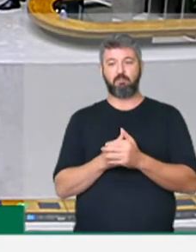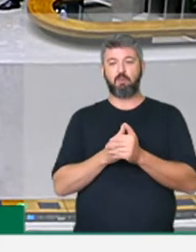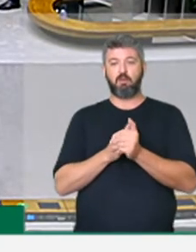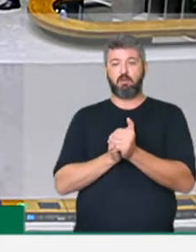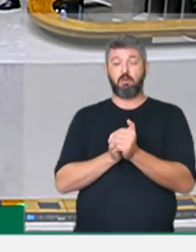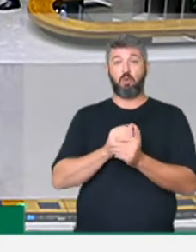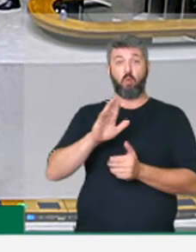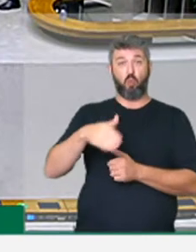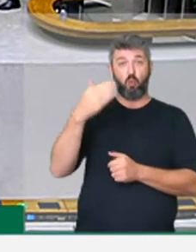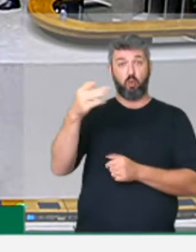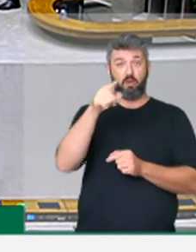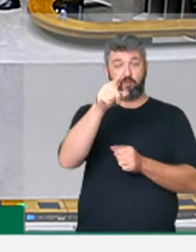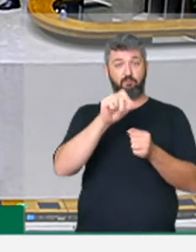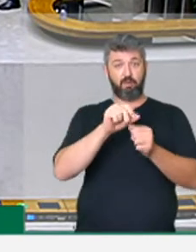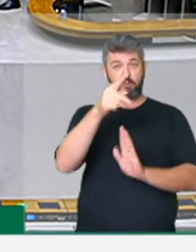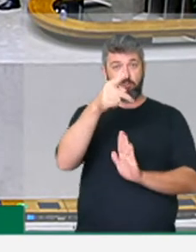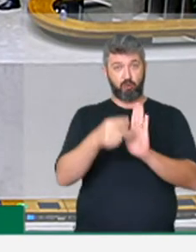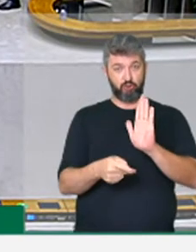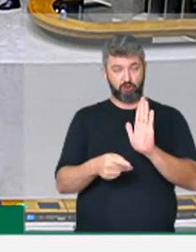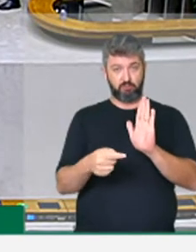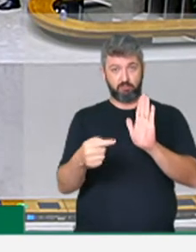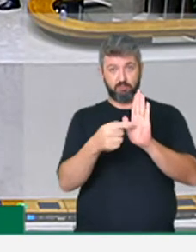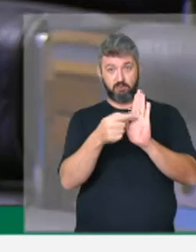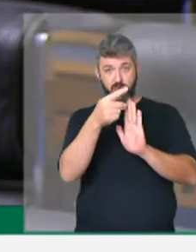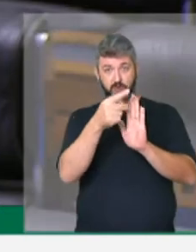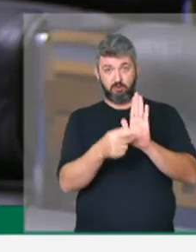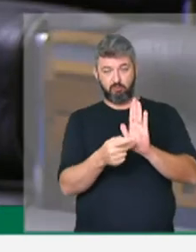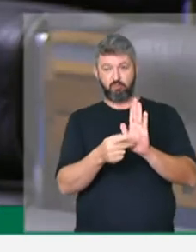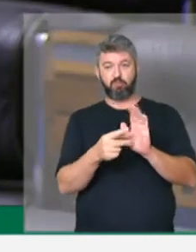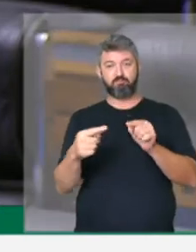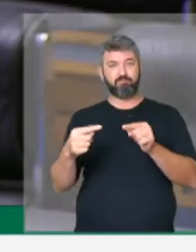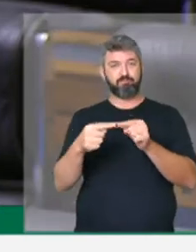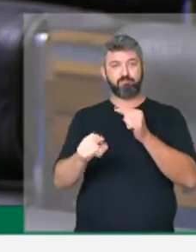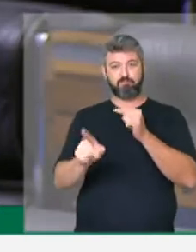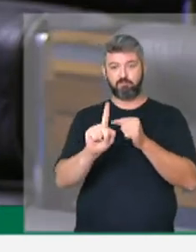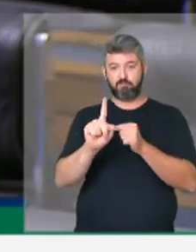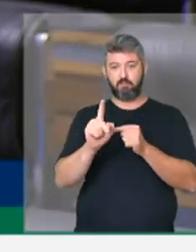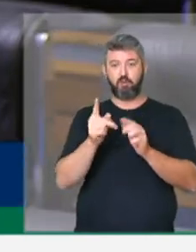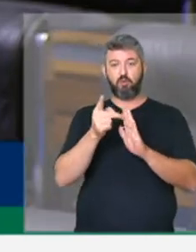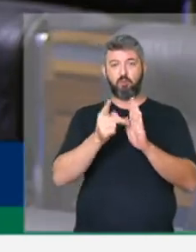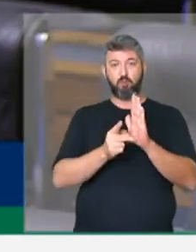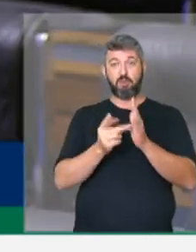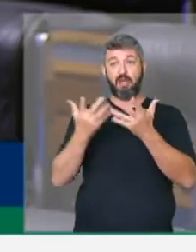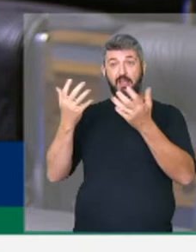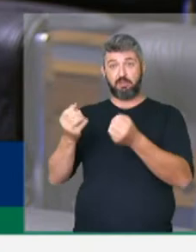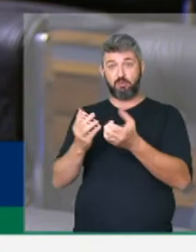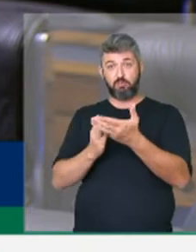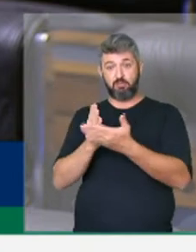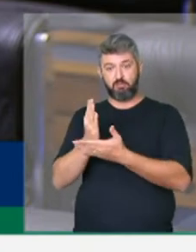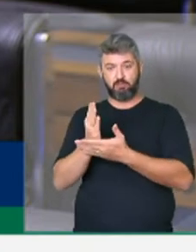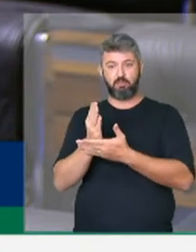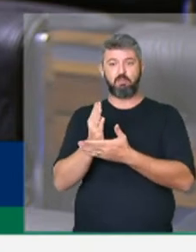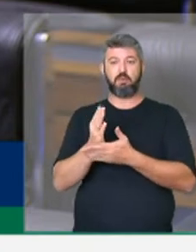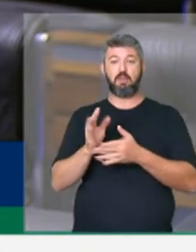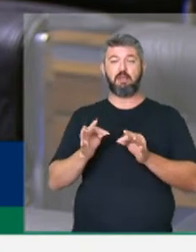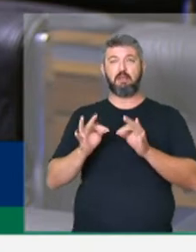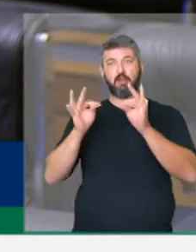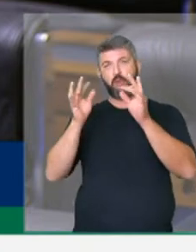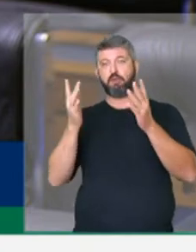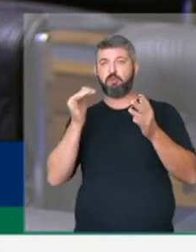EMPRESAS TÊ XTEIS. HOUVE UMA EVOLUÇÃO MUITO GRANDE DE TECNOLOGIA NA DÉCADA DE 80. ENTÃO APROVAVA PROJETO PASSAVA TRÊS, QUATRO CINCO ANOS PRA APROVAR UM PROJETO,